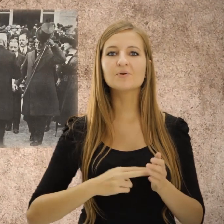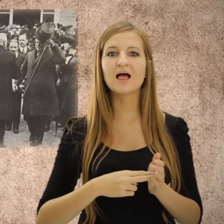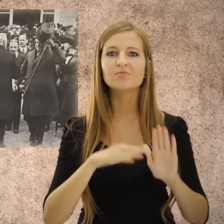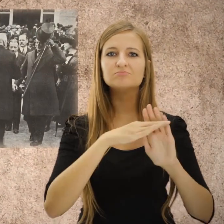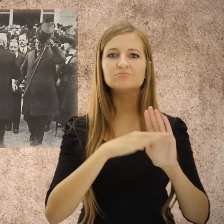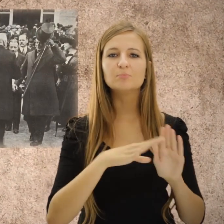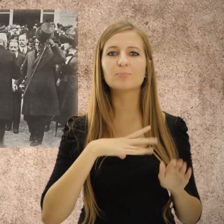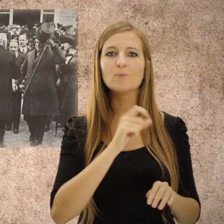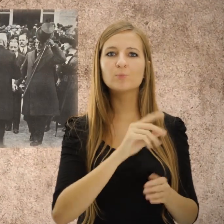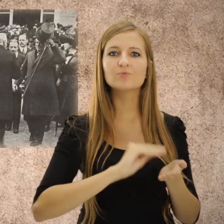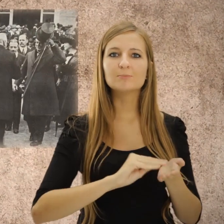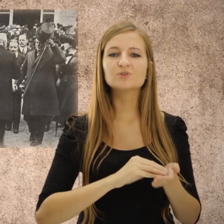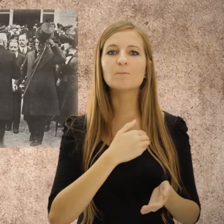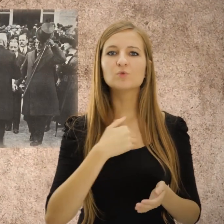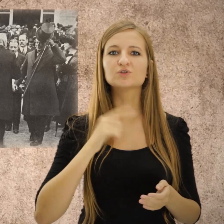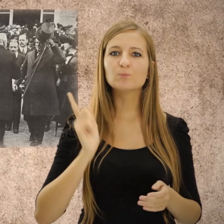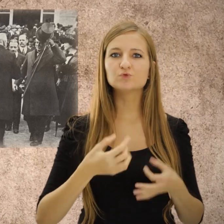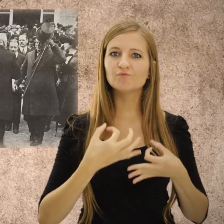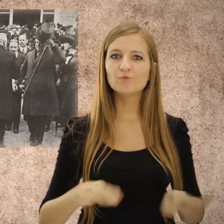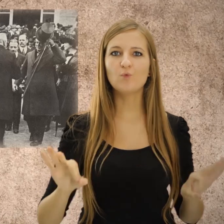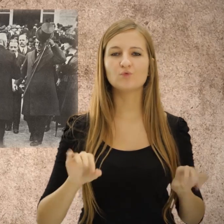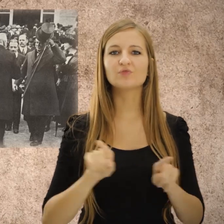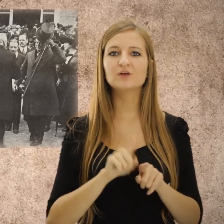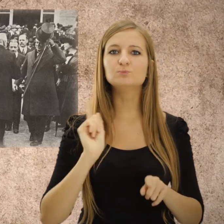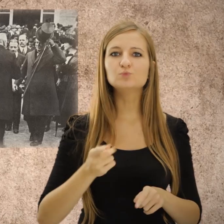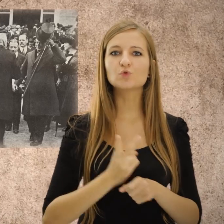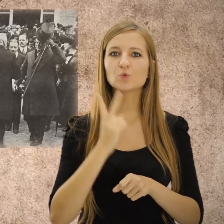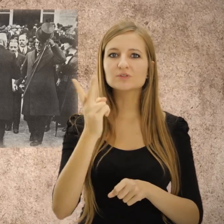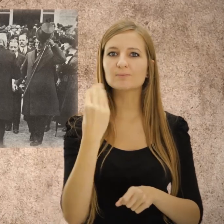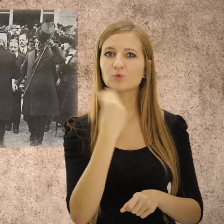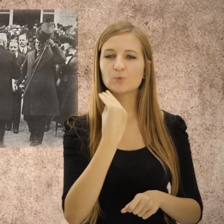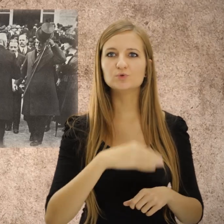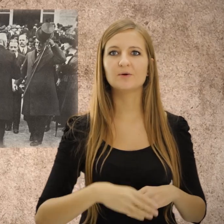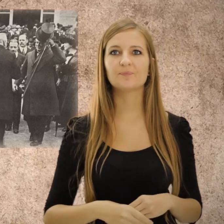W tym planie był też punkt, który mówił, że Polska musi być niepodległa i musi mieć dostęp do morza.